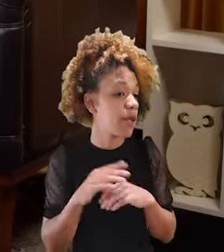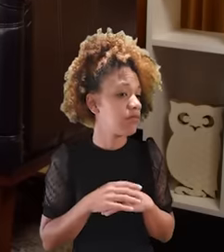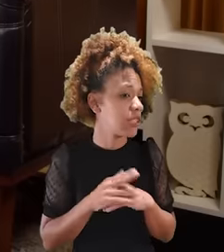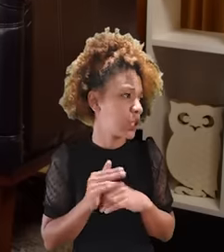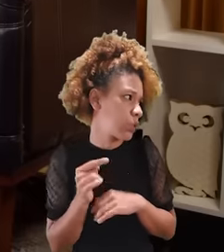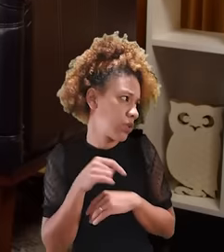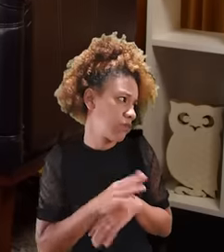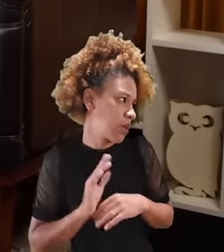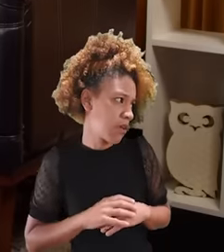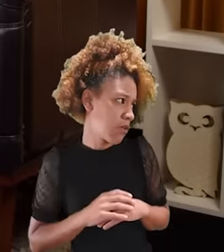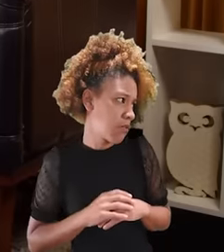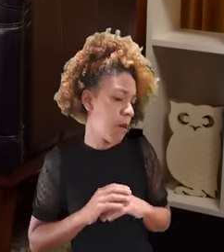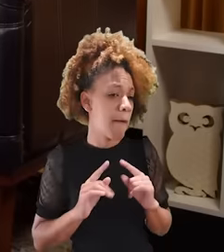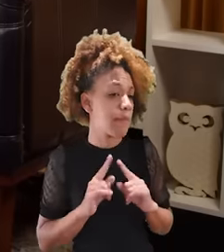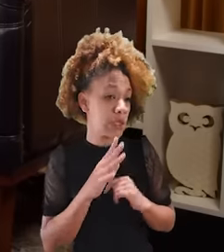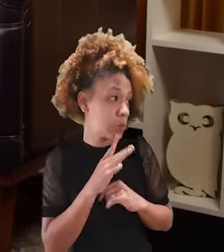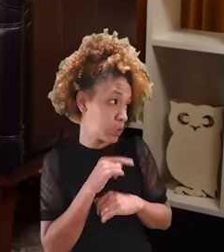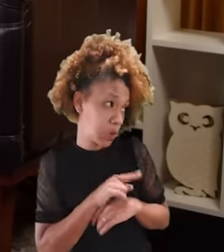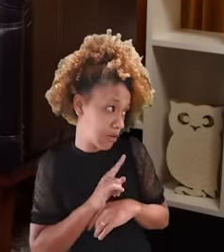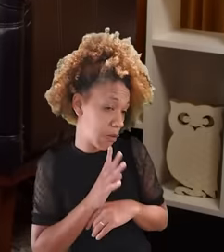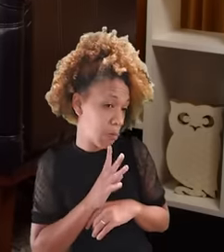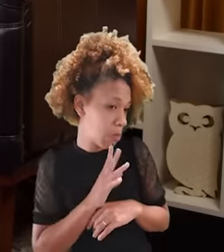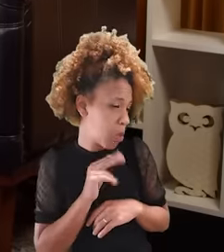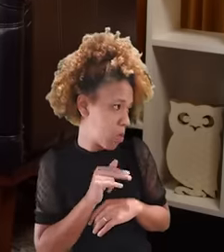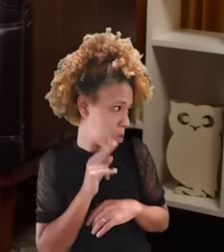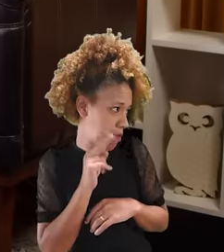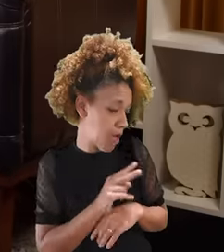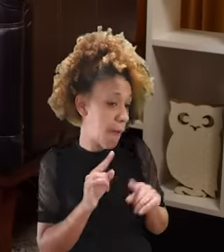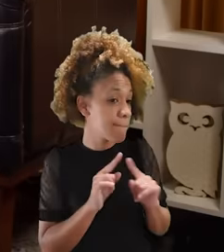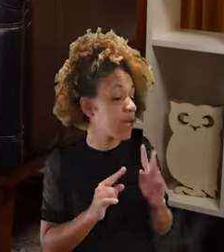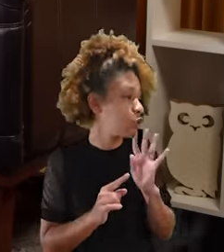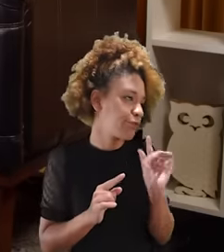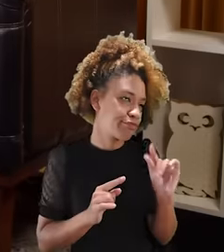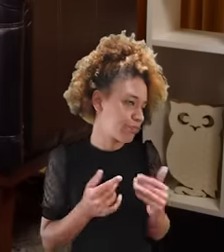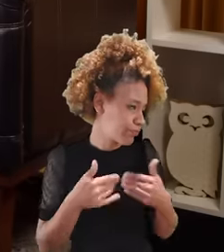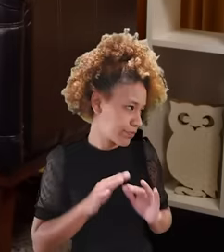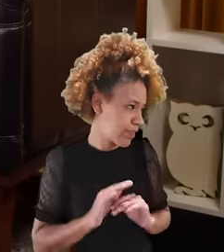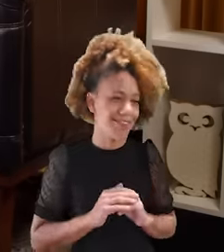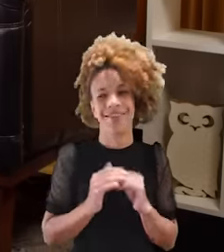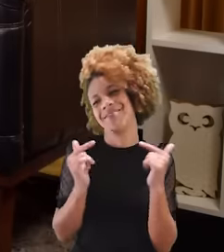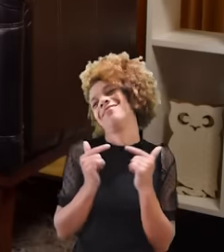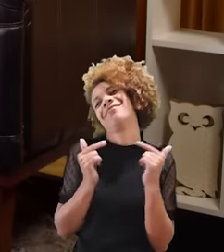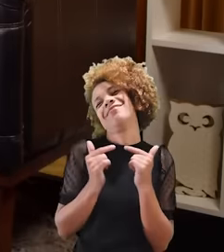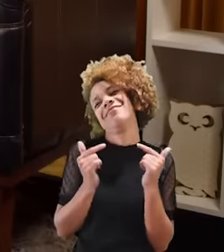aqui sem te conhecer sem te conhecer nunca viria te conhecendo muito menos então pioraria inclusive